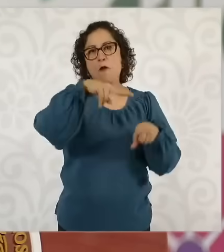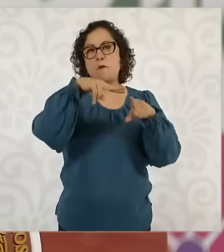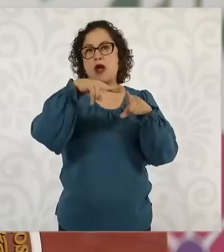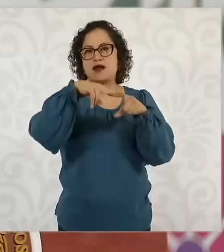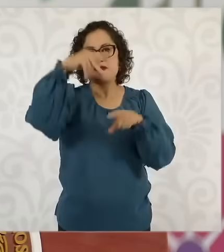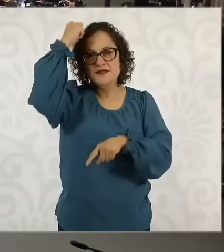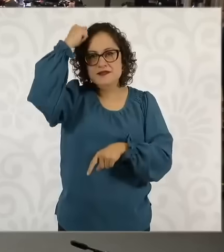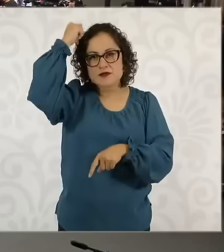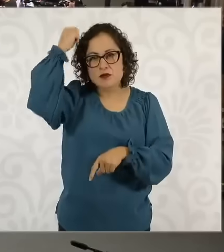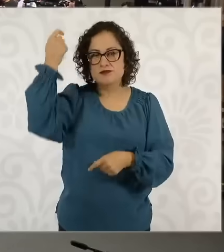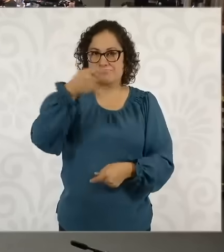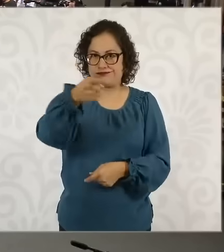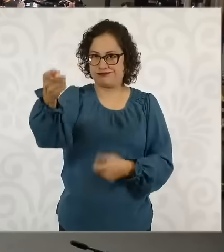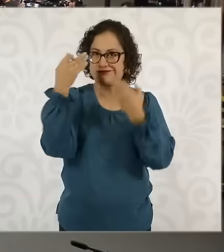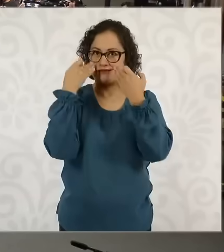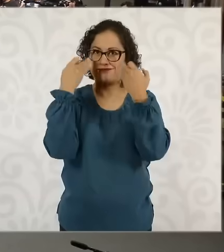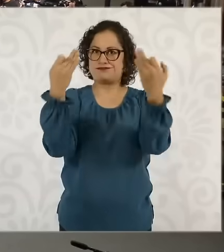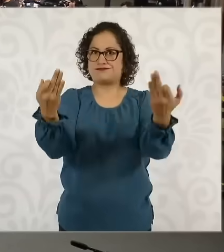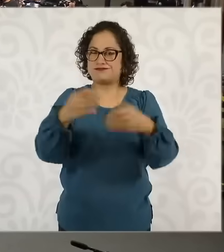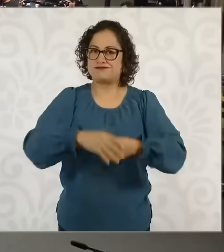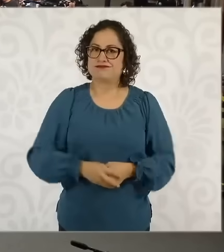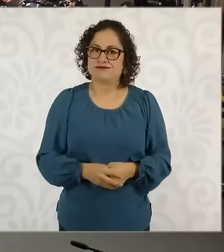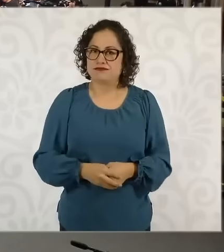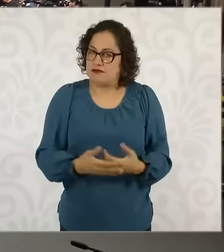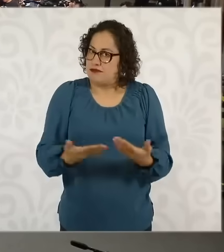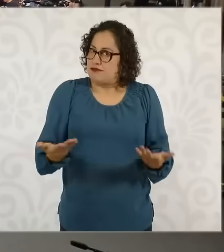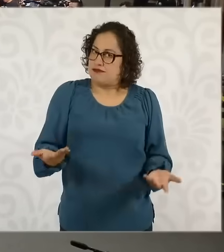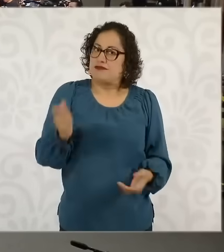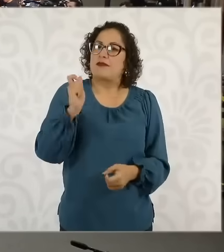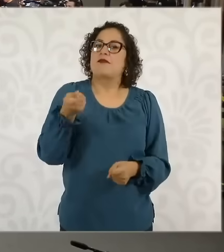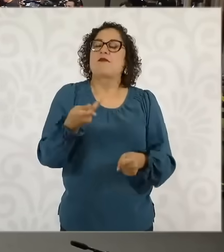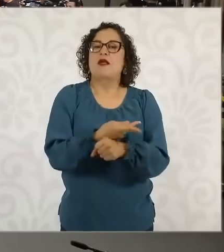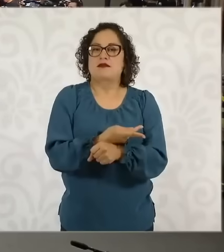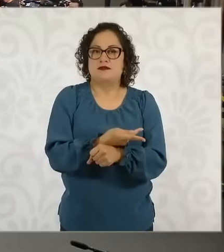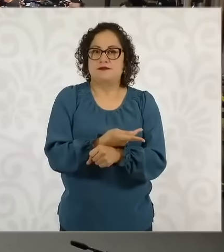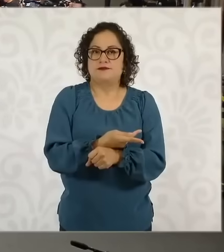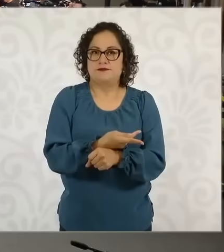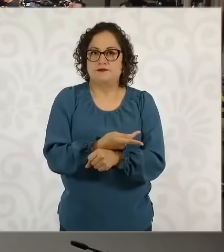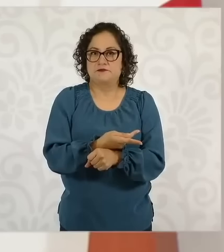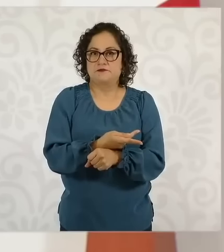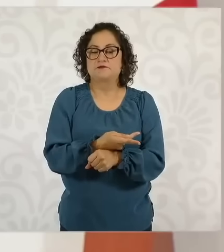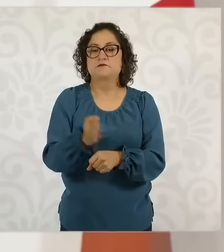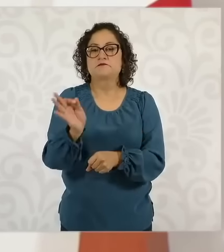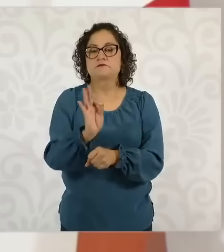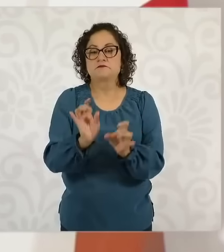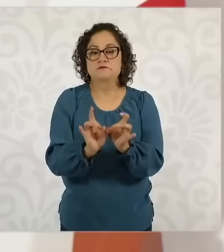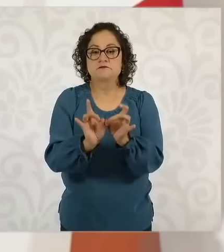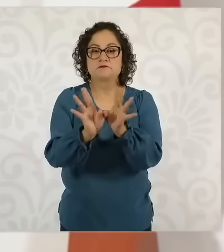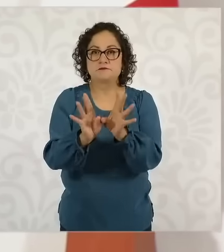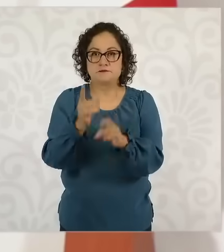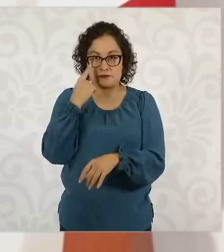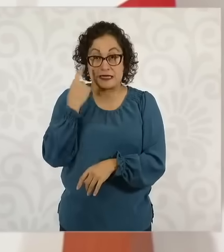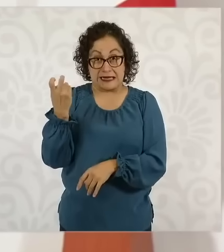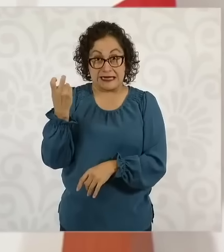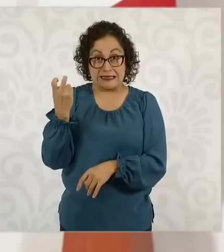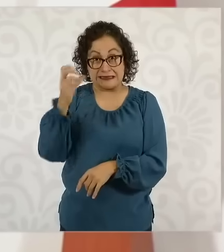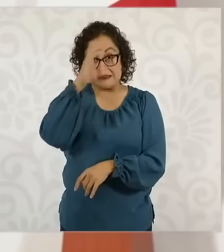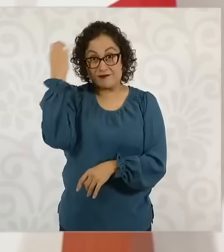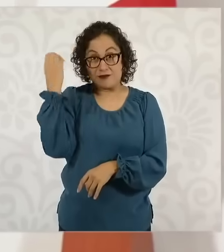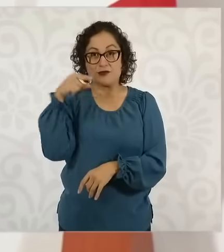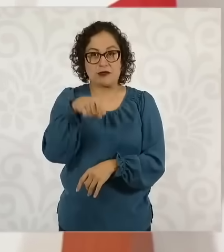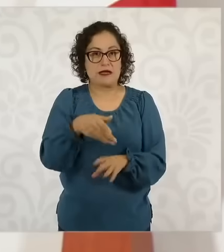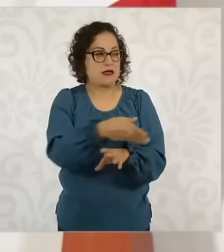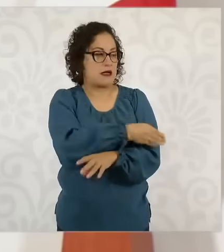que vean lo que hubiera tenido que ocurrir. O sea, ahí es donde se quería construir el aeropuerto.